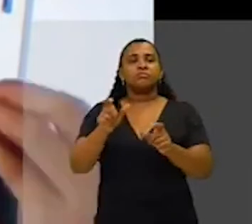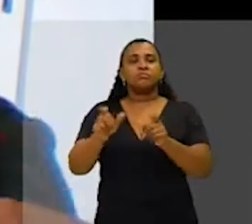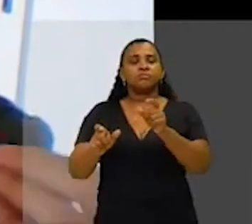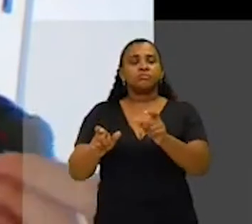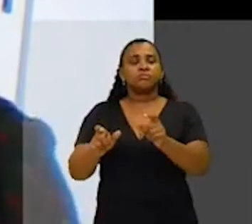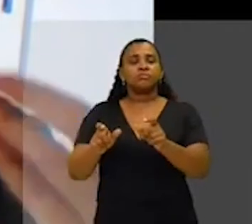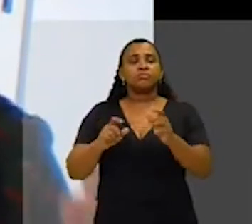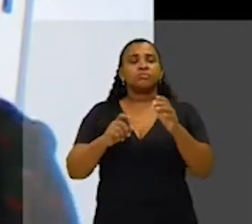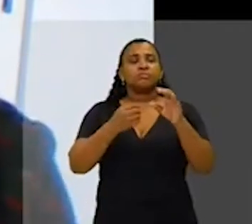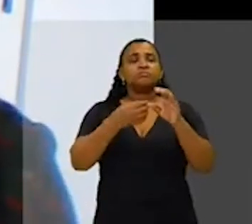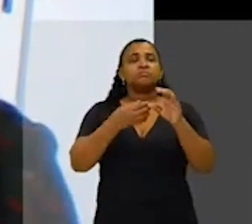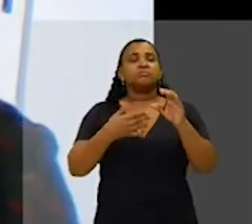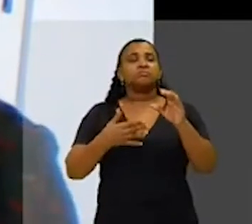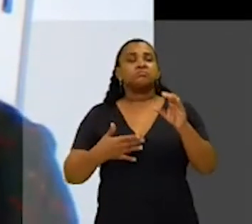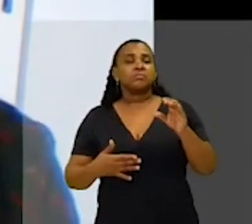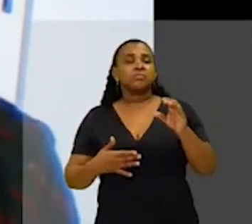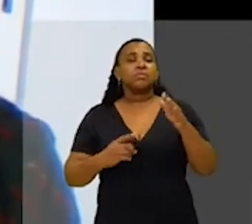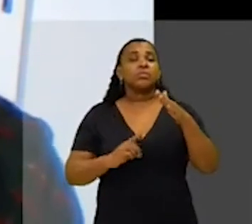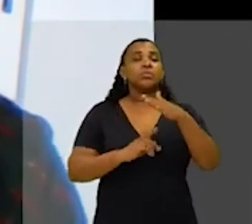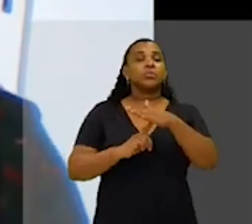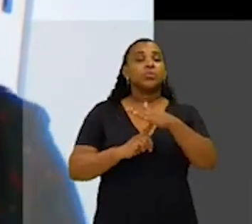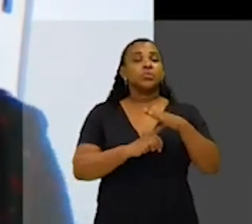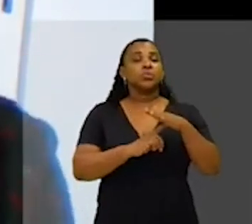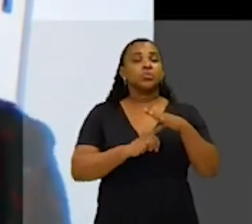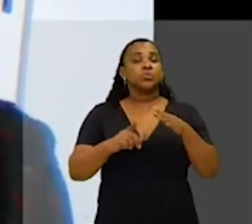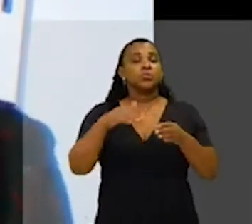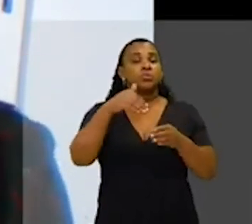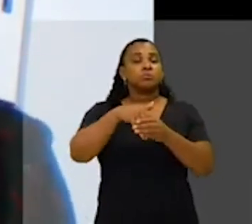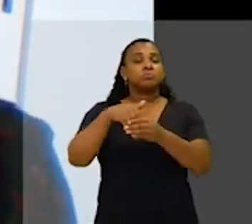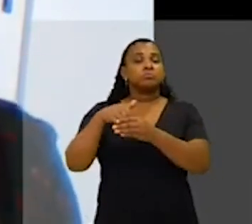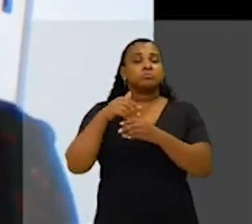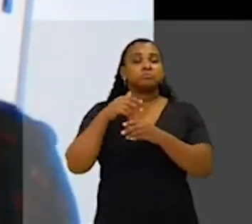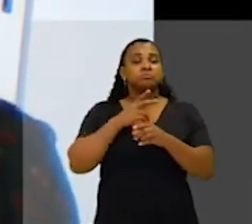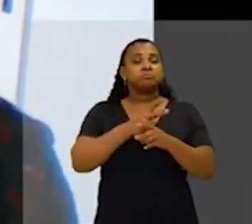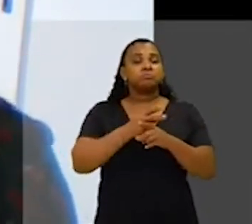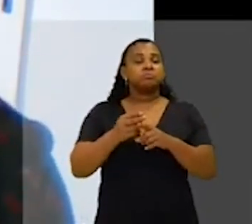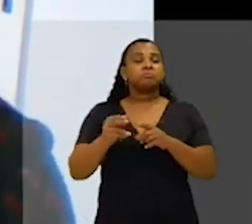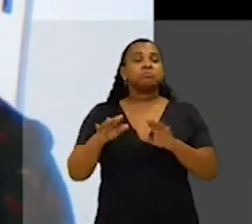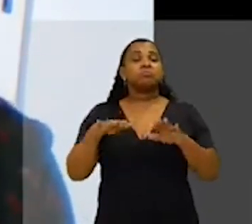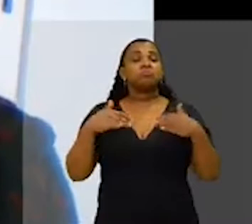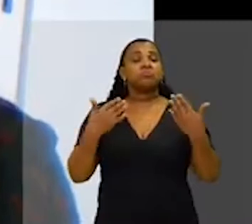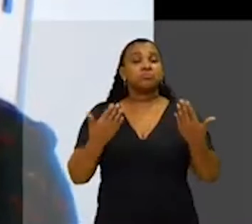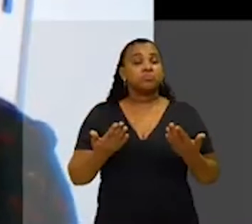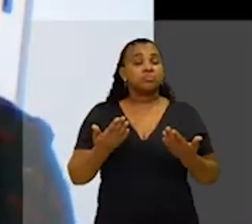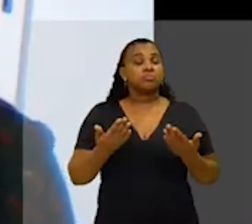corretivo de mandar os coletivos estão sendo eleito então na medida que as candidaturas dos